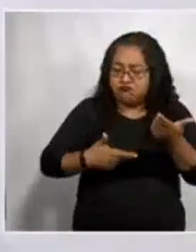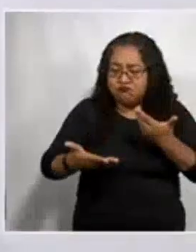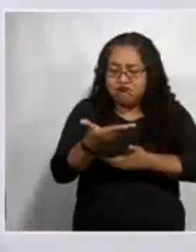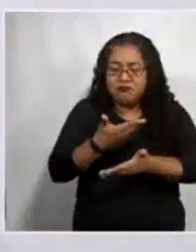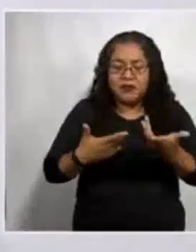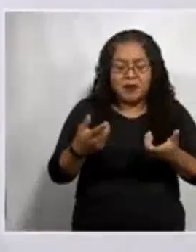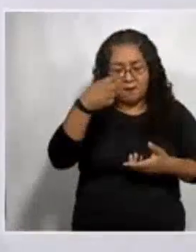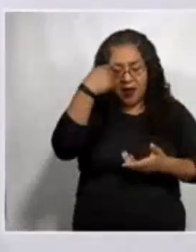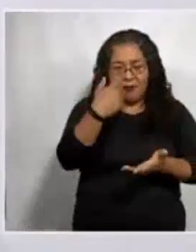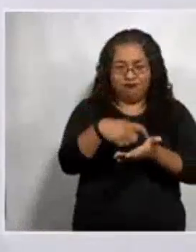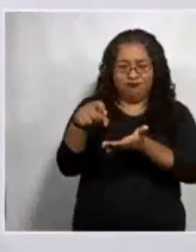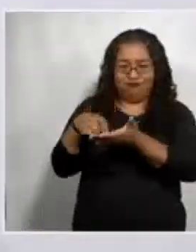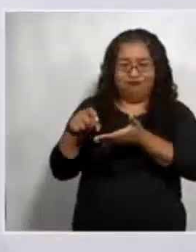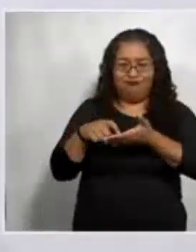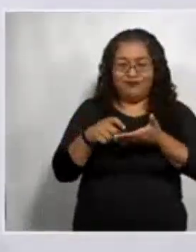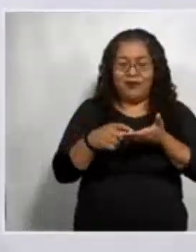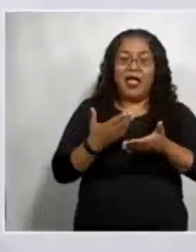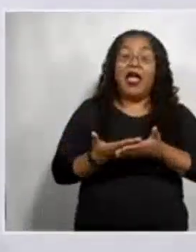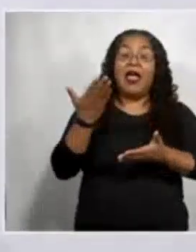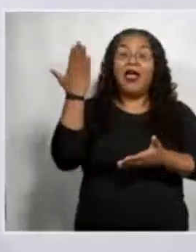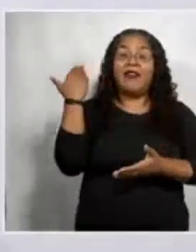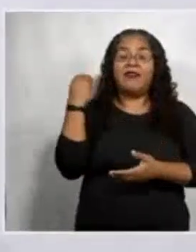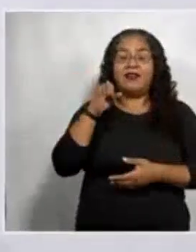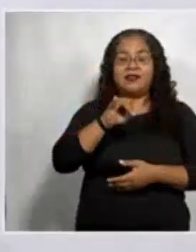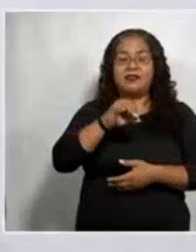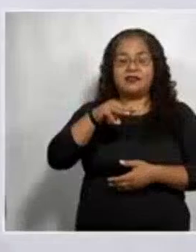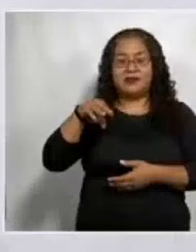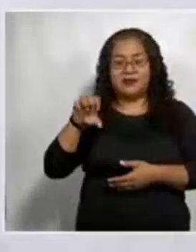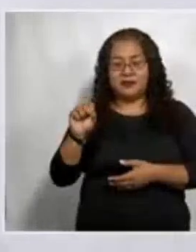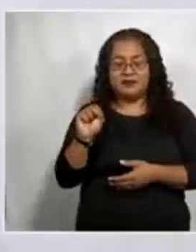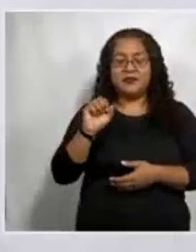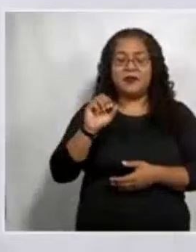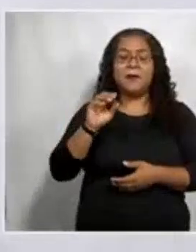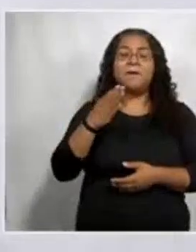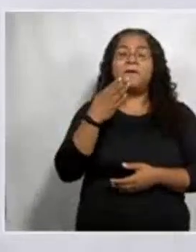inició para el IMS Bienestar y ahora ya lo tienen todas las clínicas del